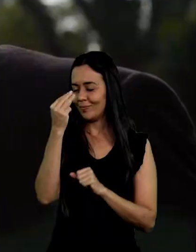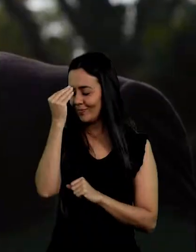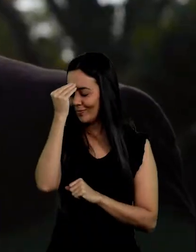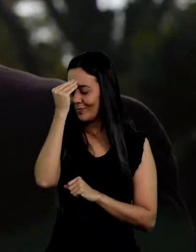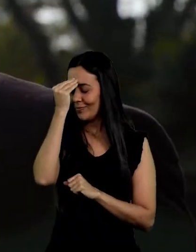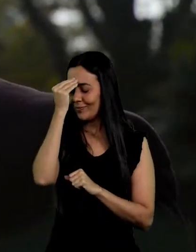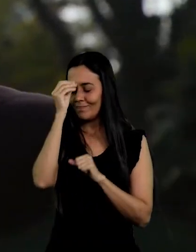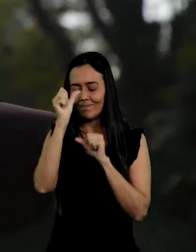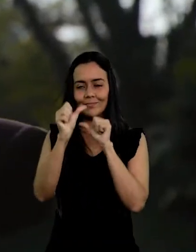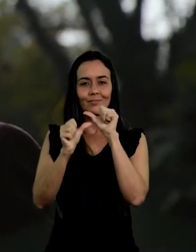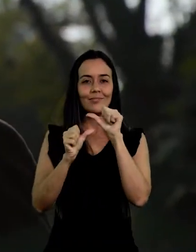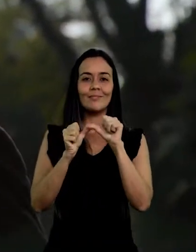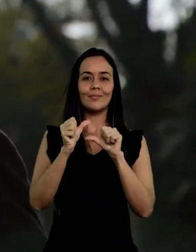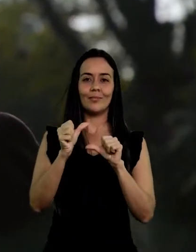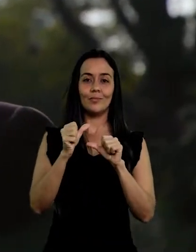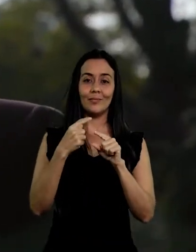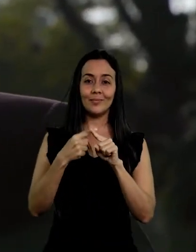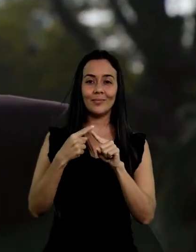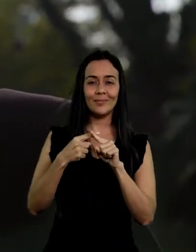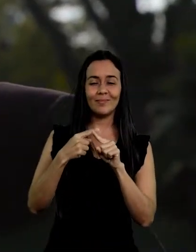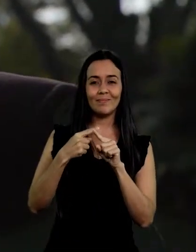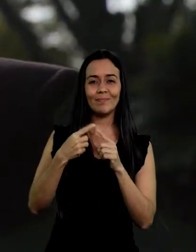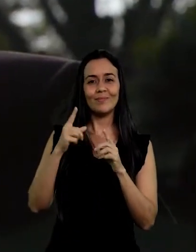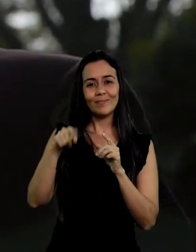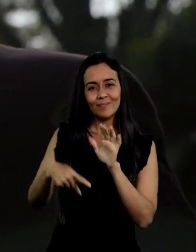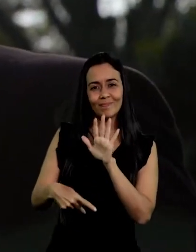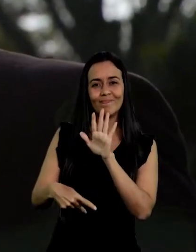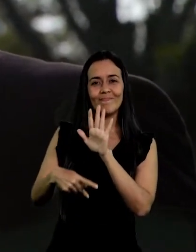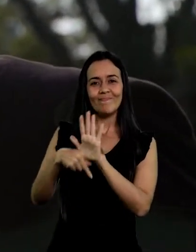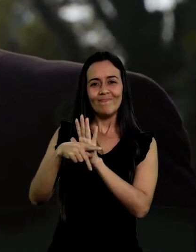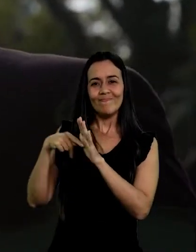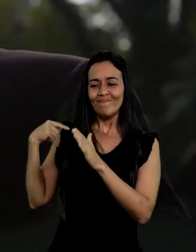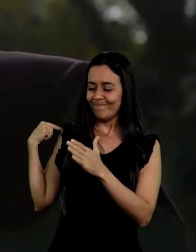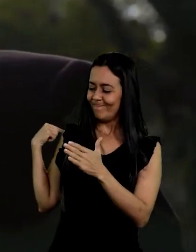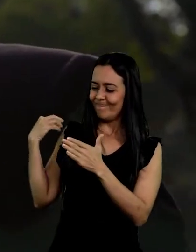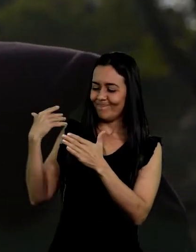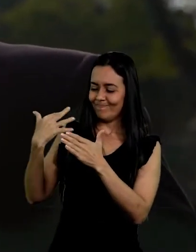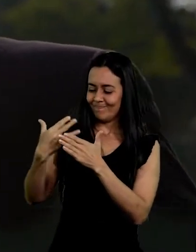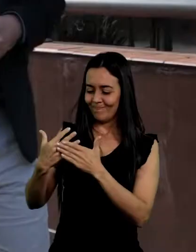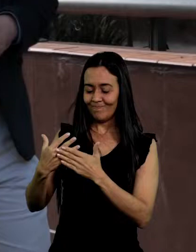dessa pessoa, que muitas vezes é estrutural, muitas vezes é aquela pessoa